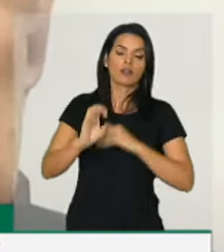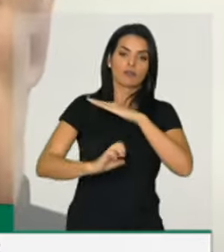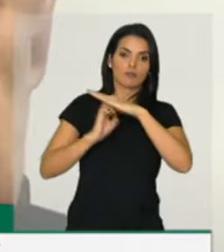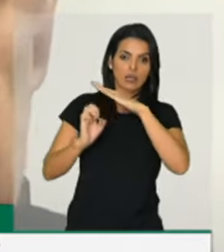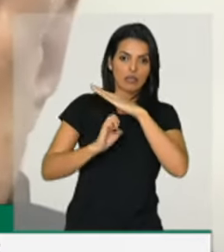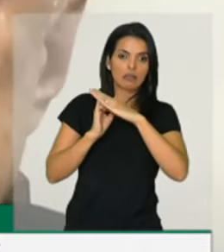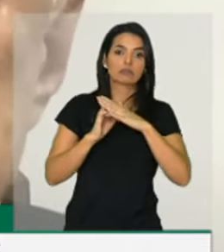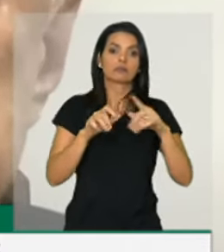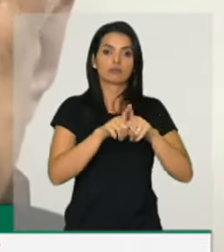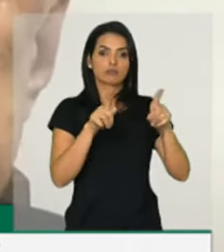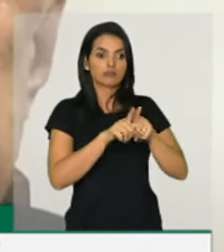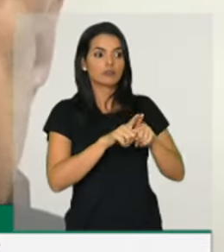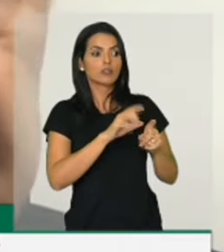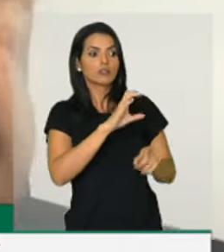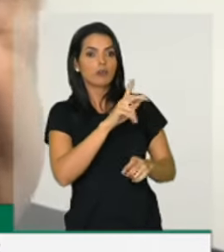CAMPAINHA]. COM A AUTORIDADE E PODER QUE TEM.... PODERIA NOS